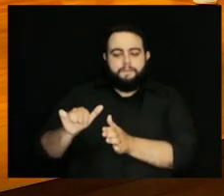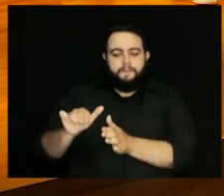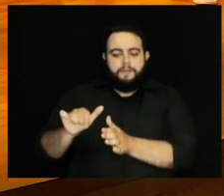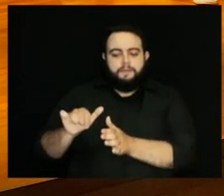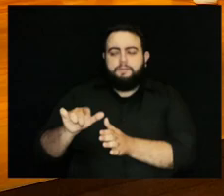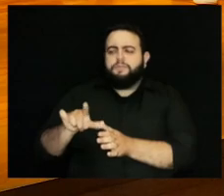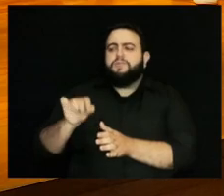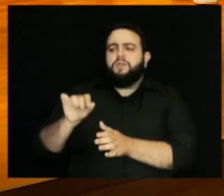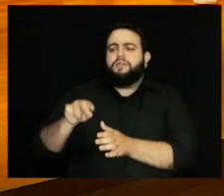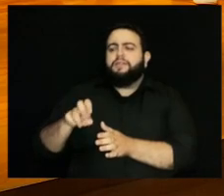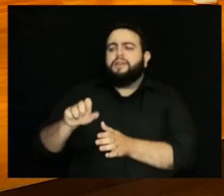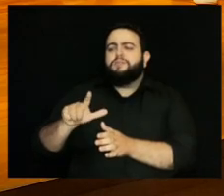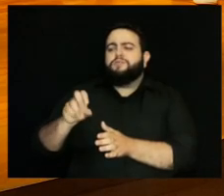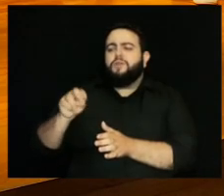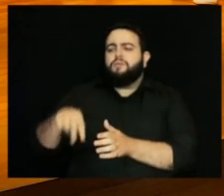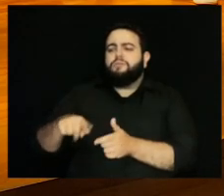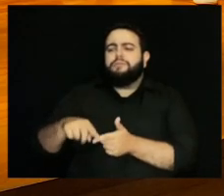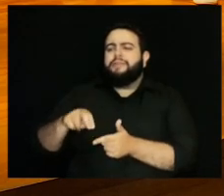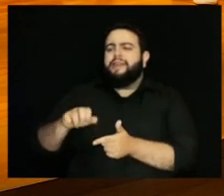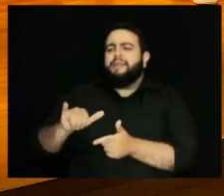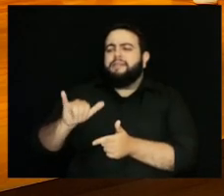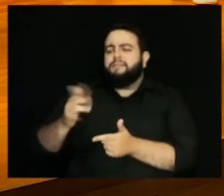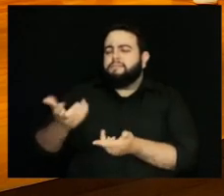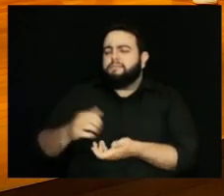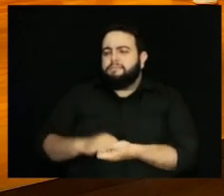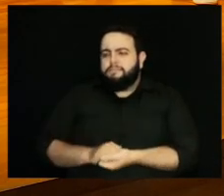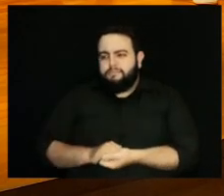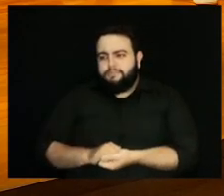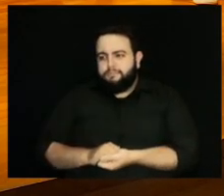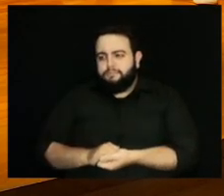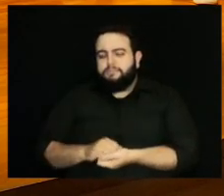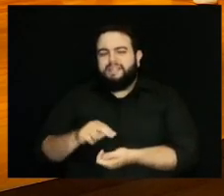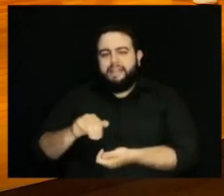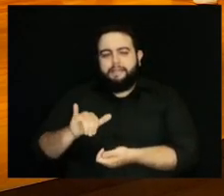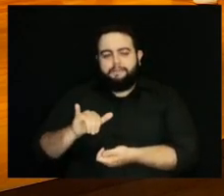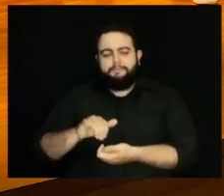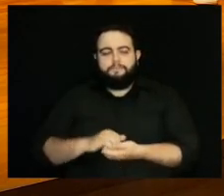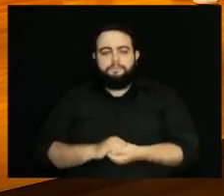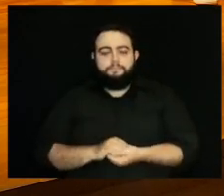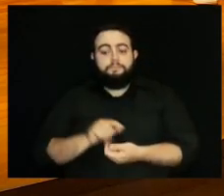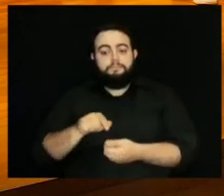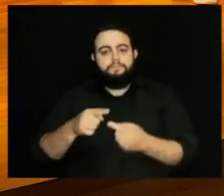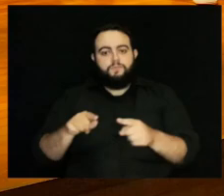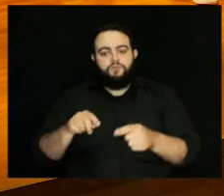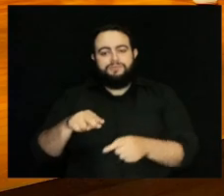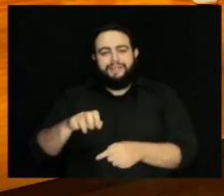Nelson ou Nei primeiro? O Nei, tá. Essa música do Nei é um retrato